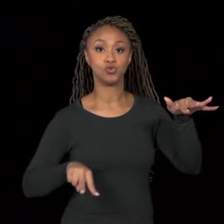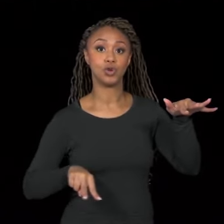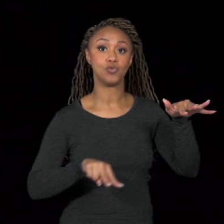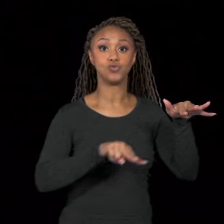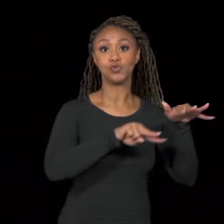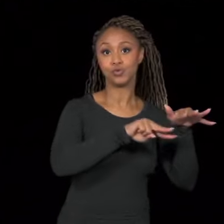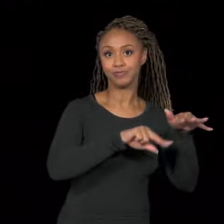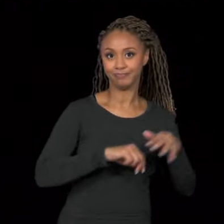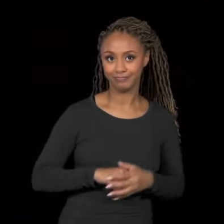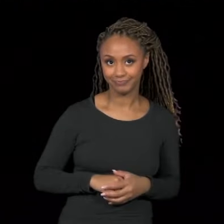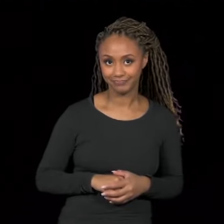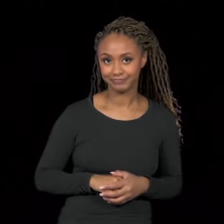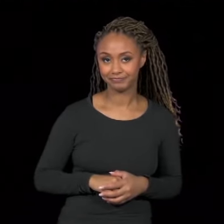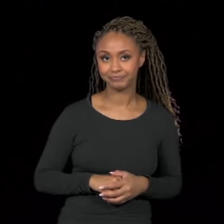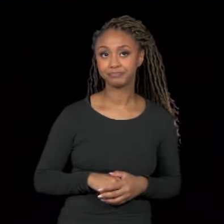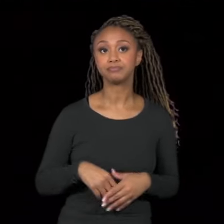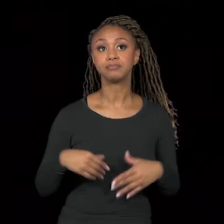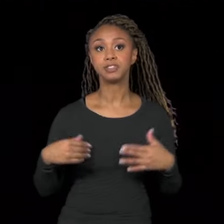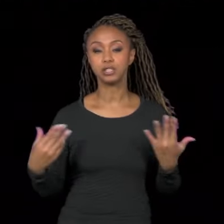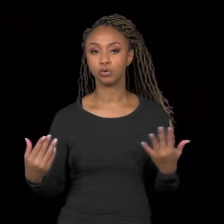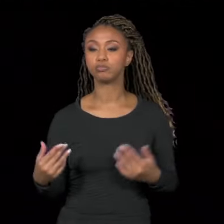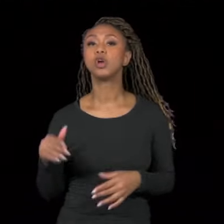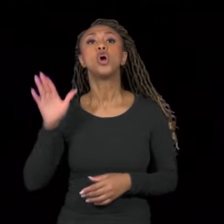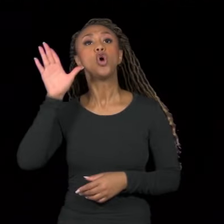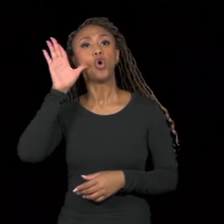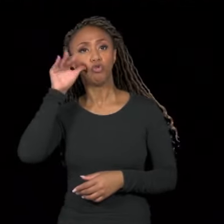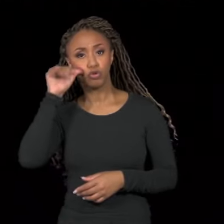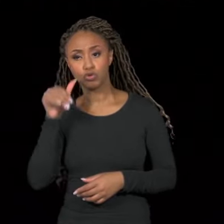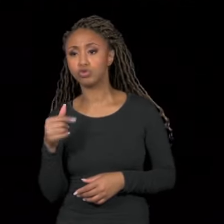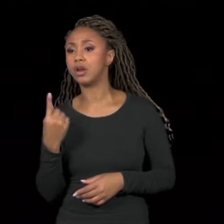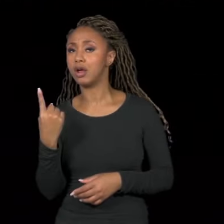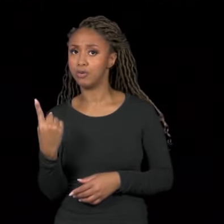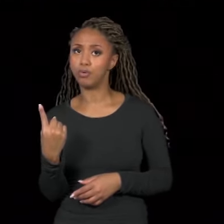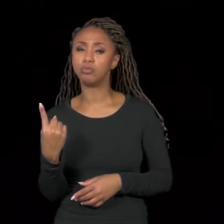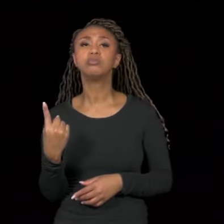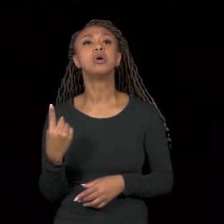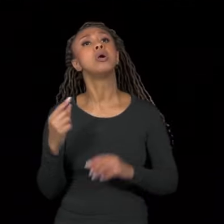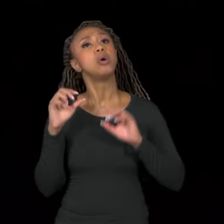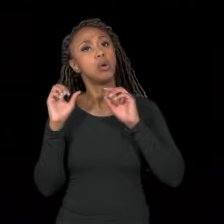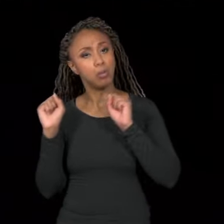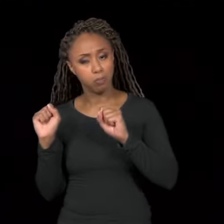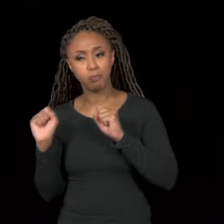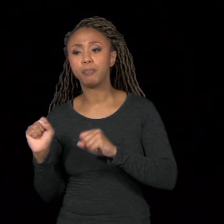GERENCIAR UM DEPARTAMENTO, MAS ELE PODE NÃO GERENCIAR, ENTÃO AQUI É UMA RESTRIÇÃO PARCIAL.